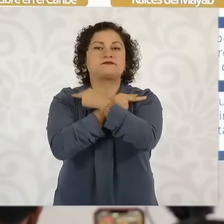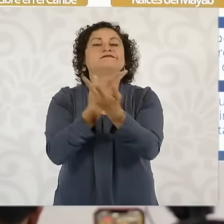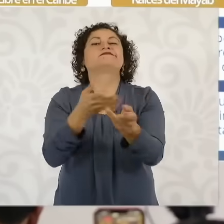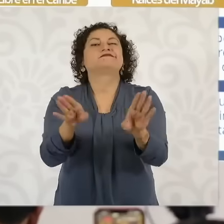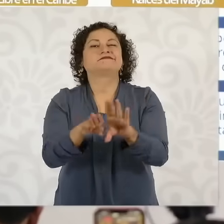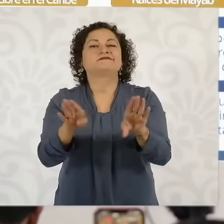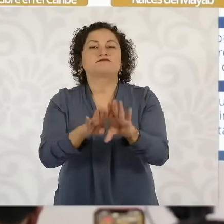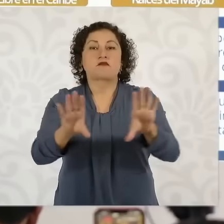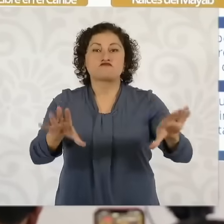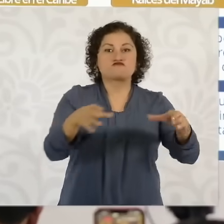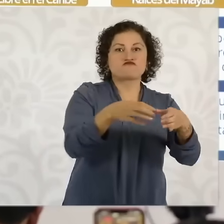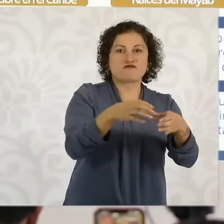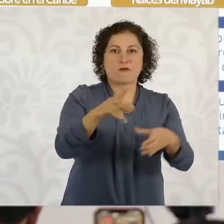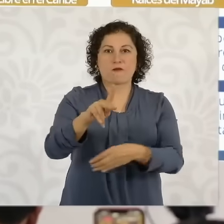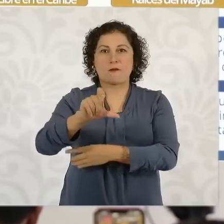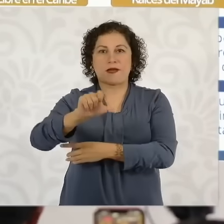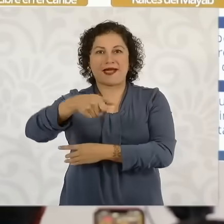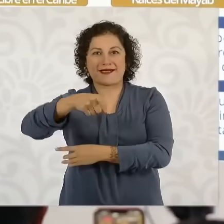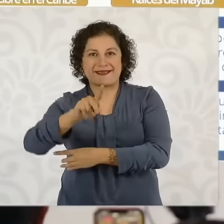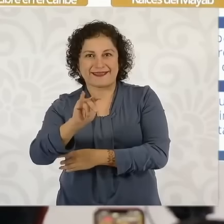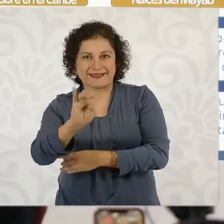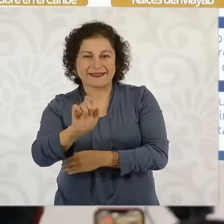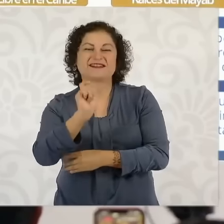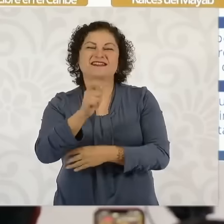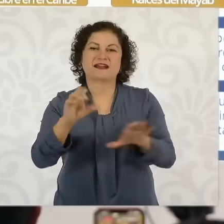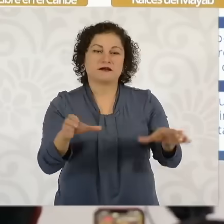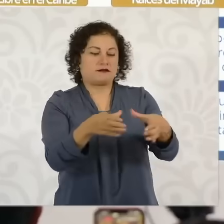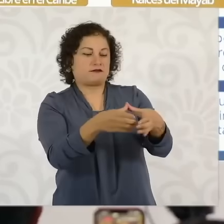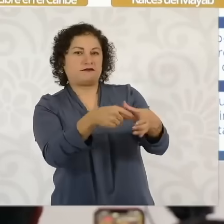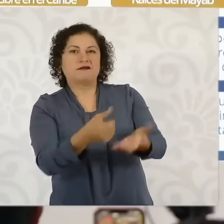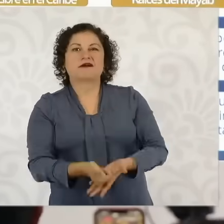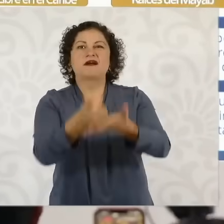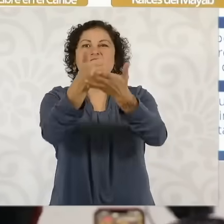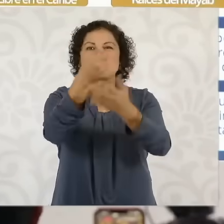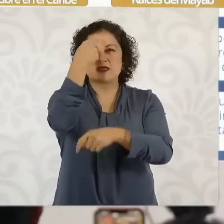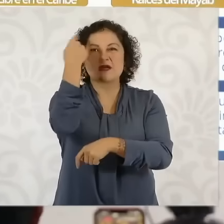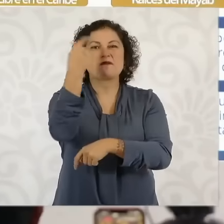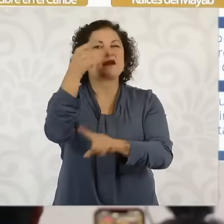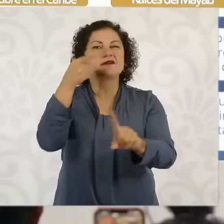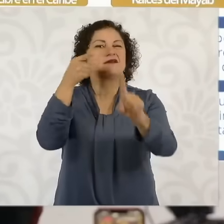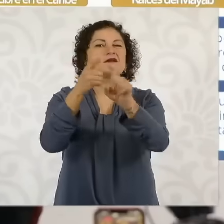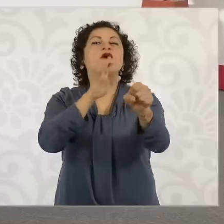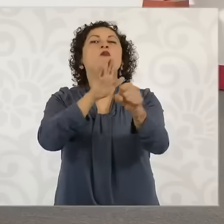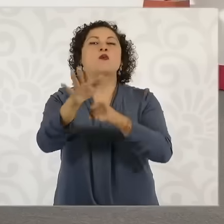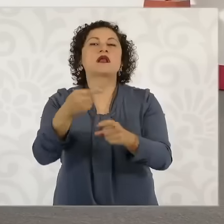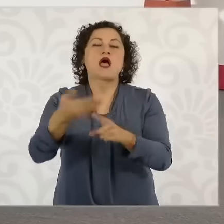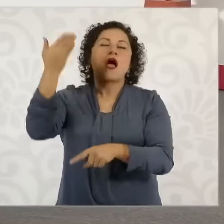¿Qué hemos logrado con esto? Solidificar esta estrategia, ¿mearla? ¿A través de qué? a través